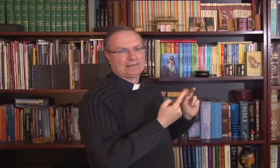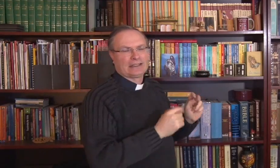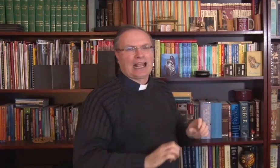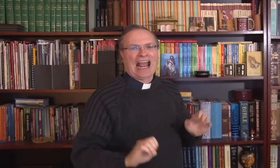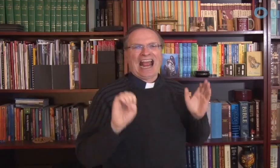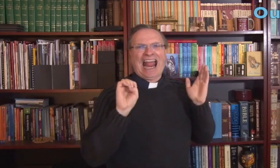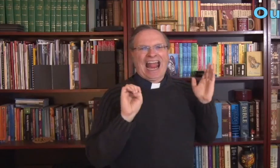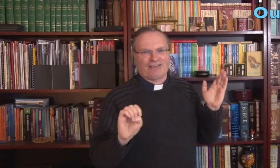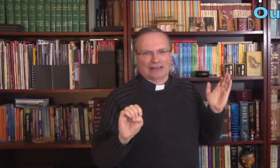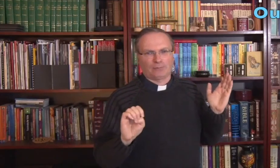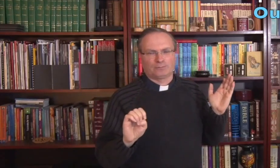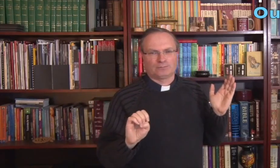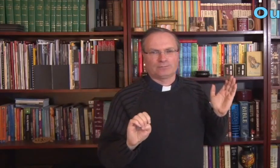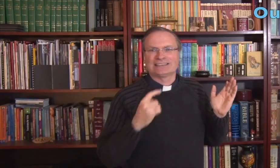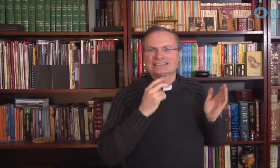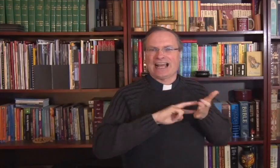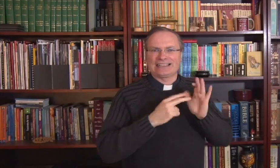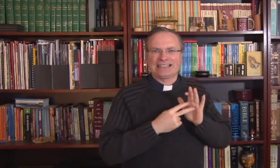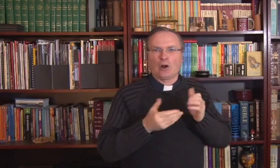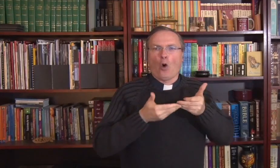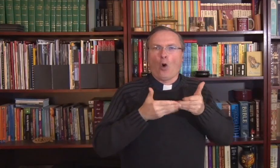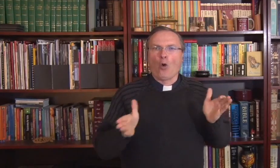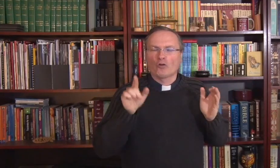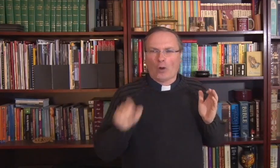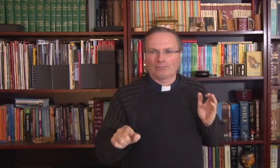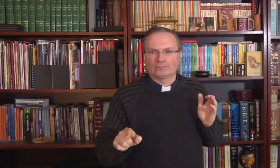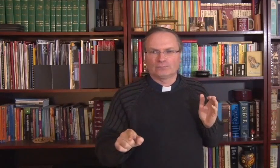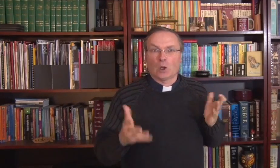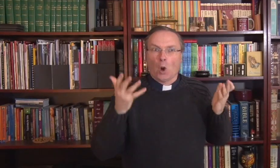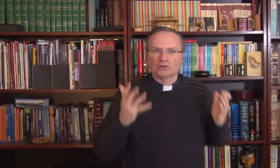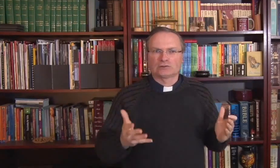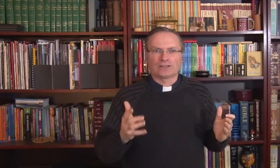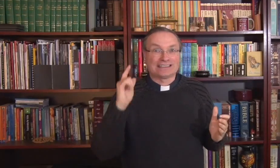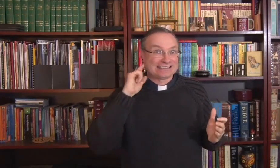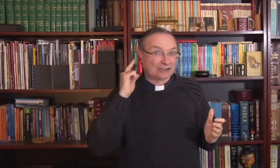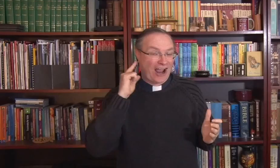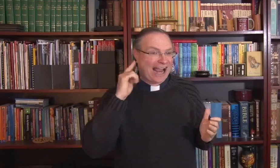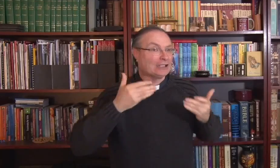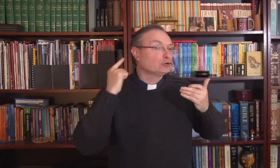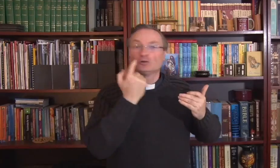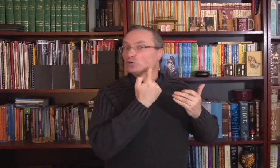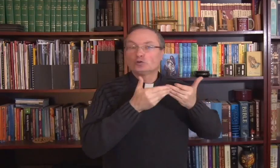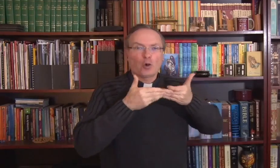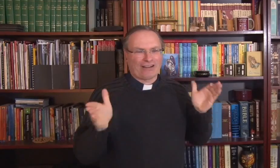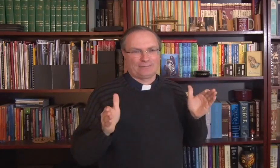«Ephphatha» c’est-à-dire «Ouvre-toi». Aussitôt ses oreilles s’ouvrirent,